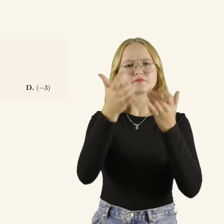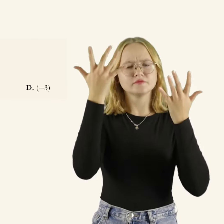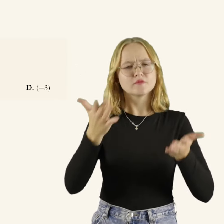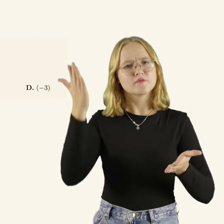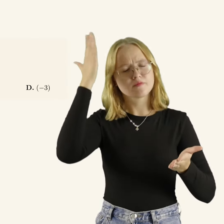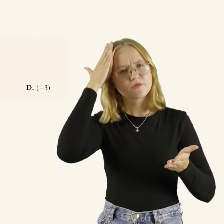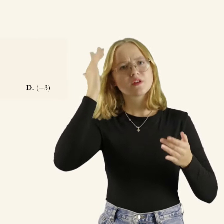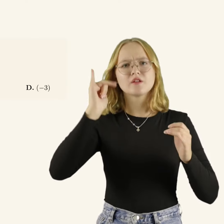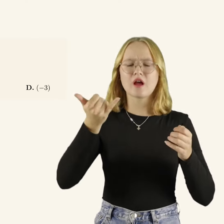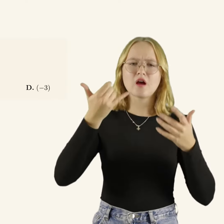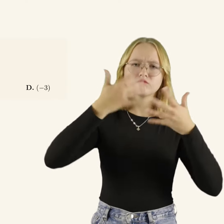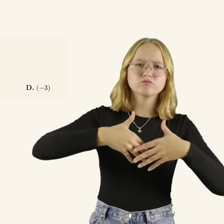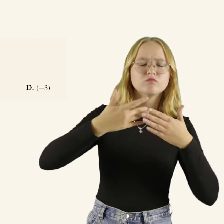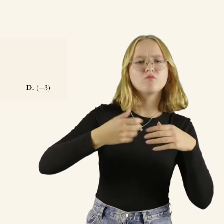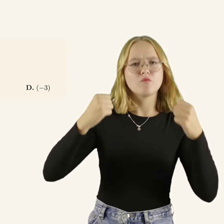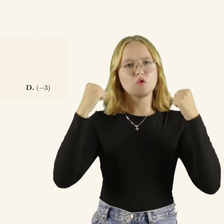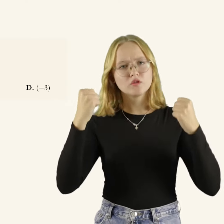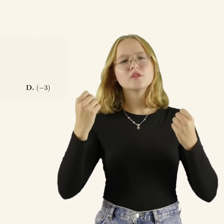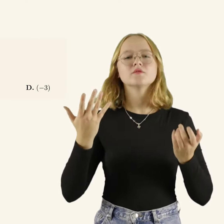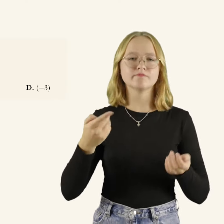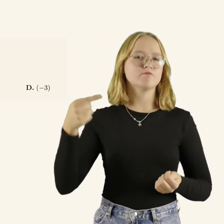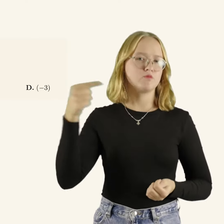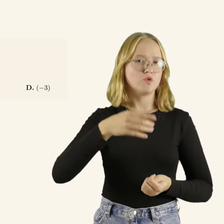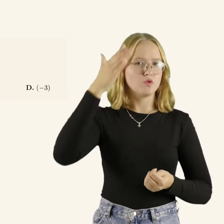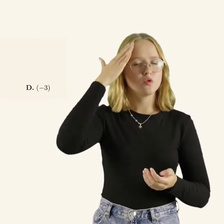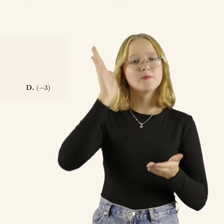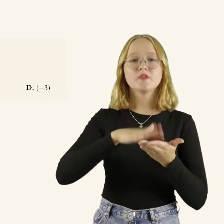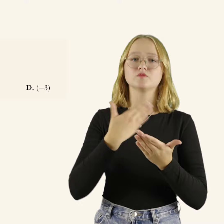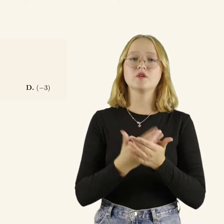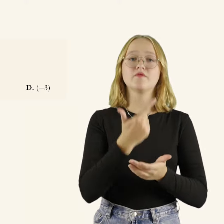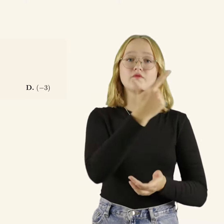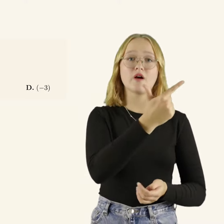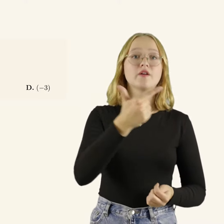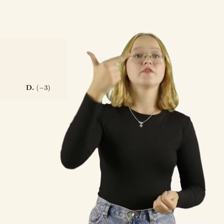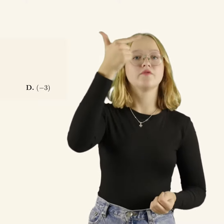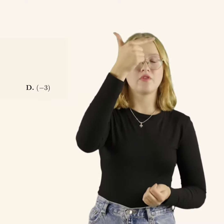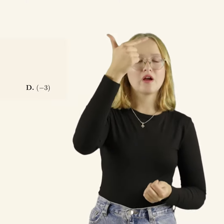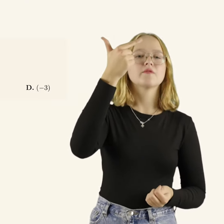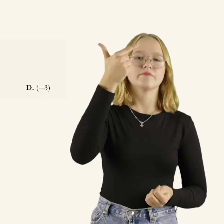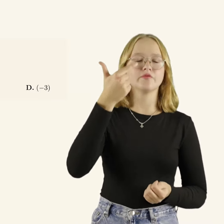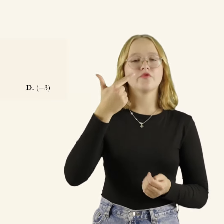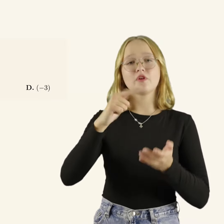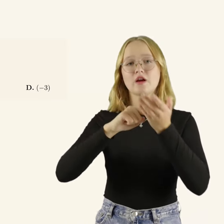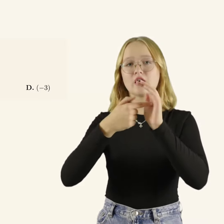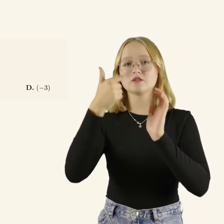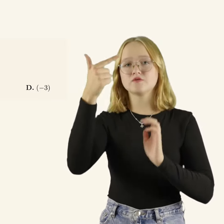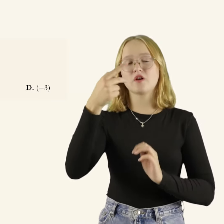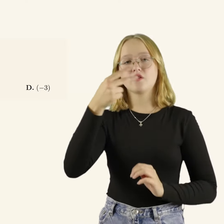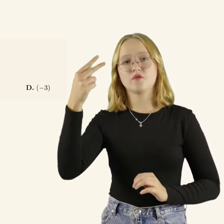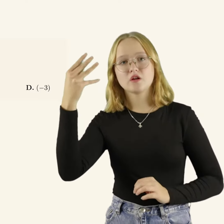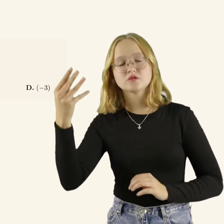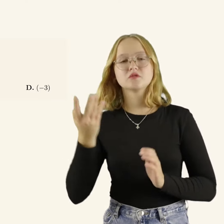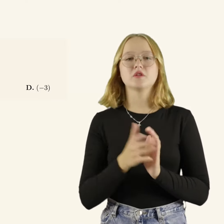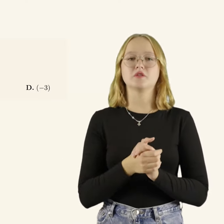Jeśli chcesz wiedzieć jak rozwiązywać zadania z potęgami, to musisz wiedzieć, że np. 2² to jest 2 razy 2 czyli 4,